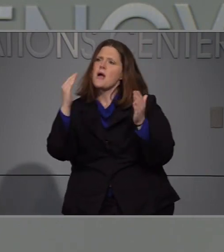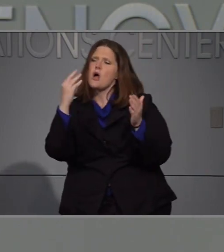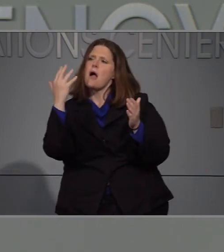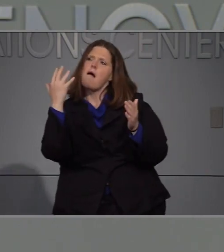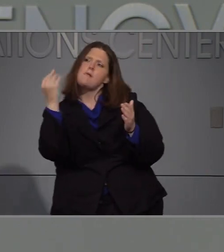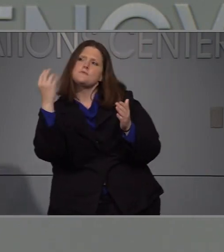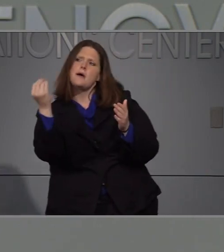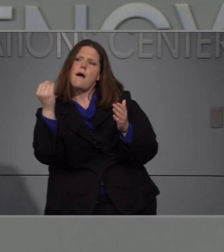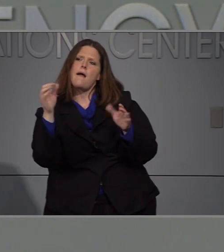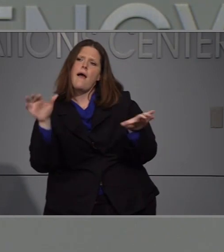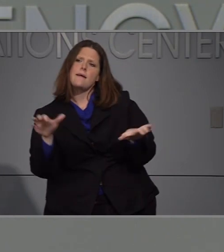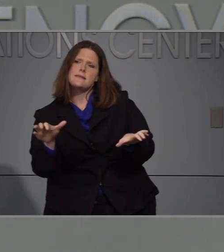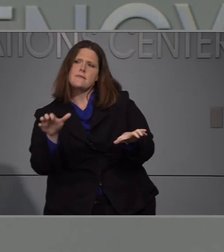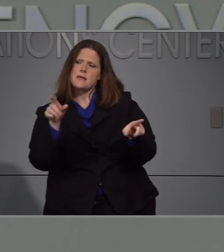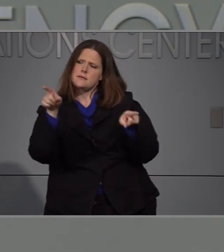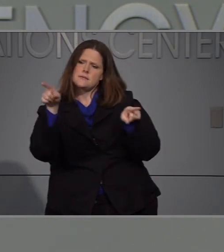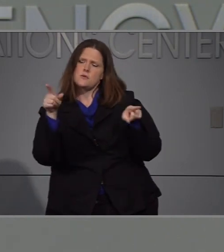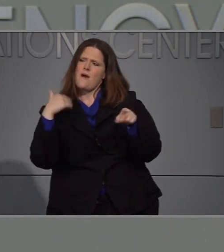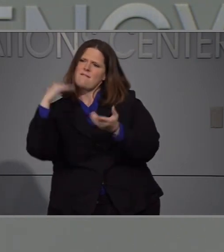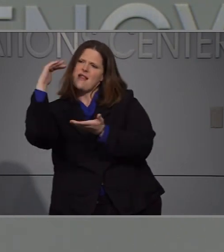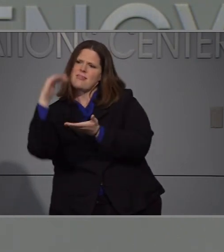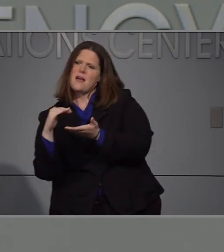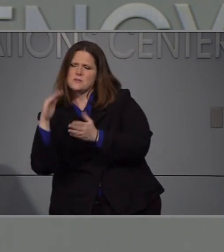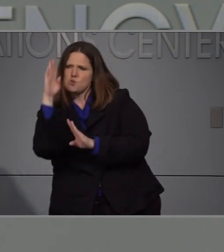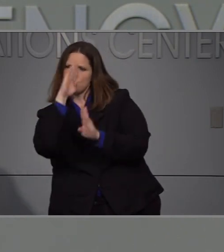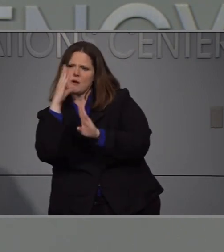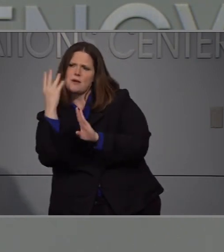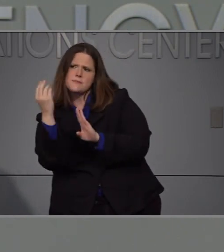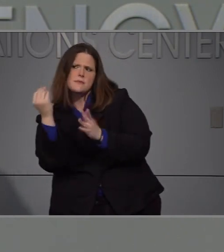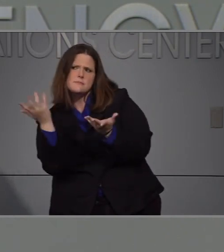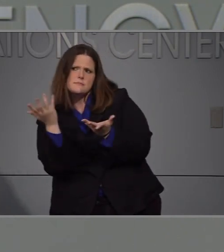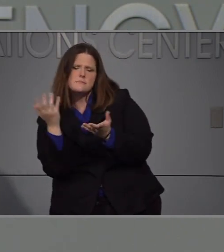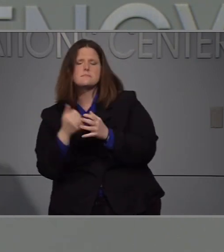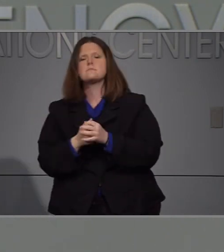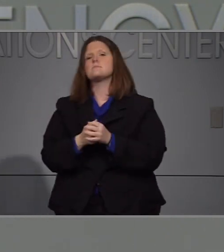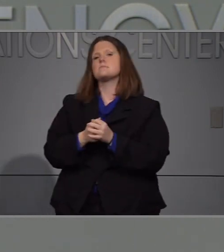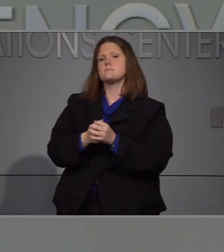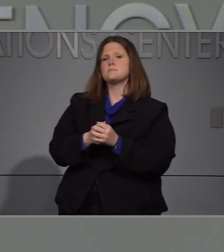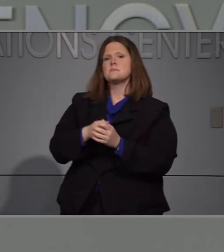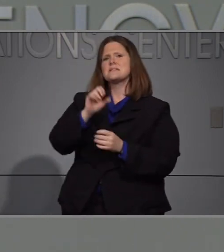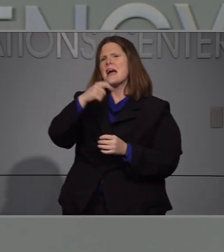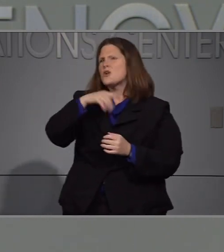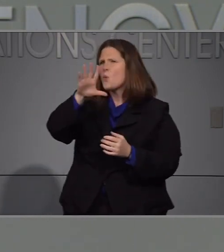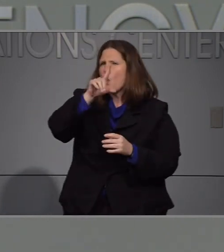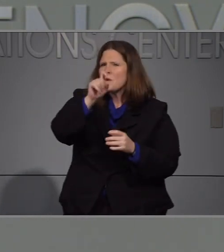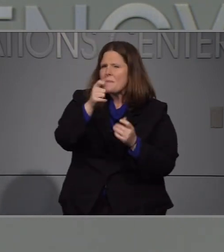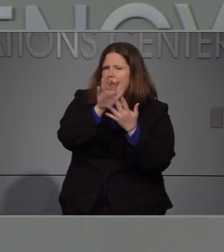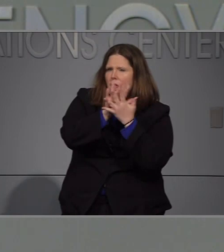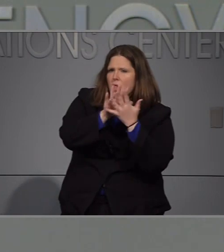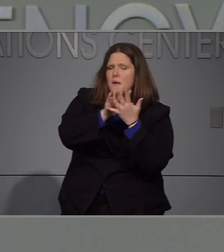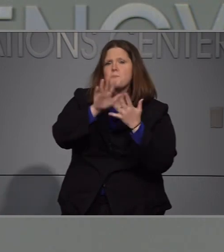Las actividades al aire libre que están haciendo la asignación, si se casos ahí. Y respuesta.